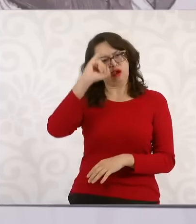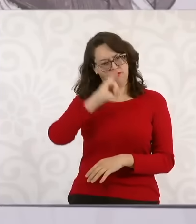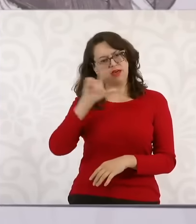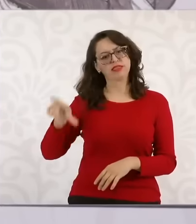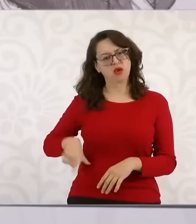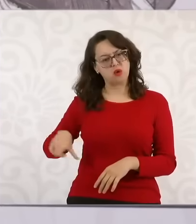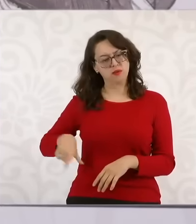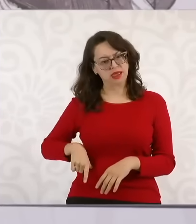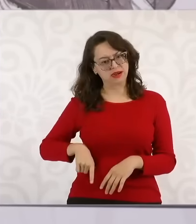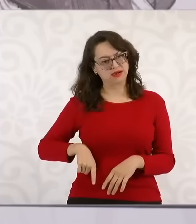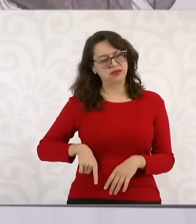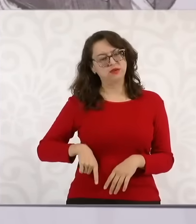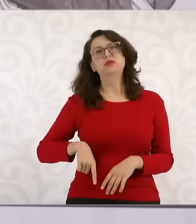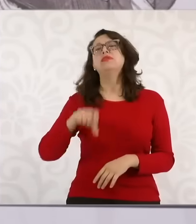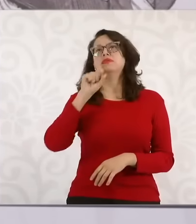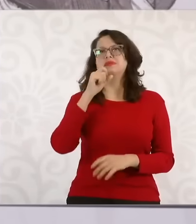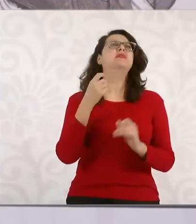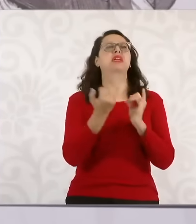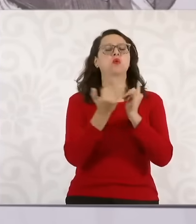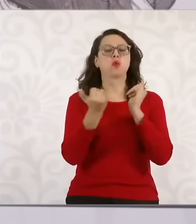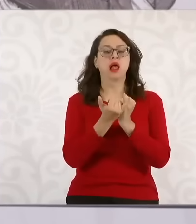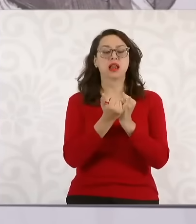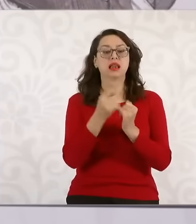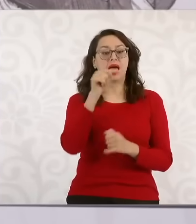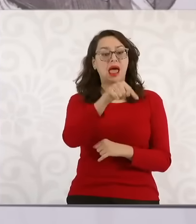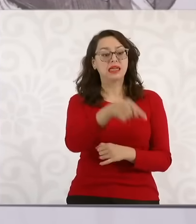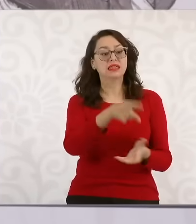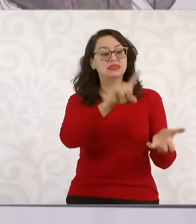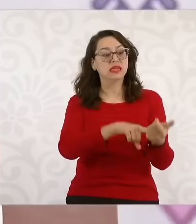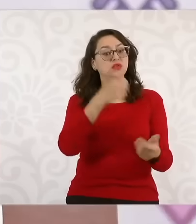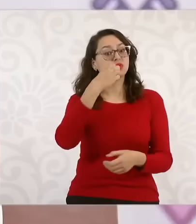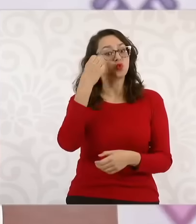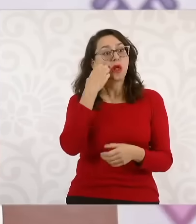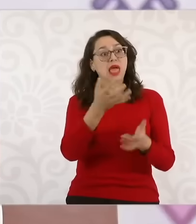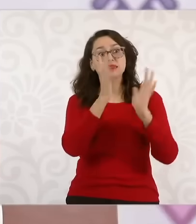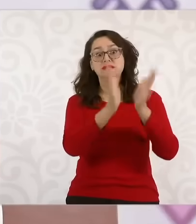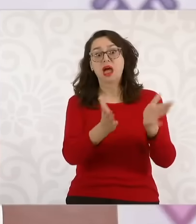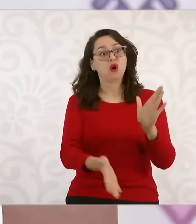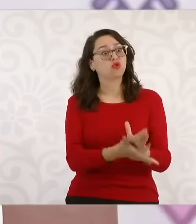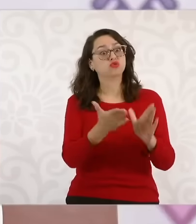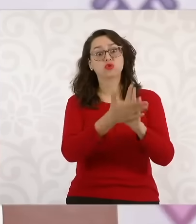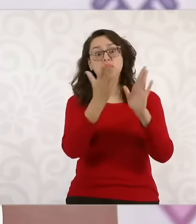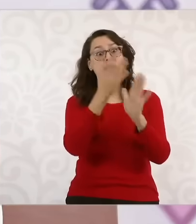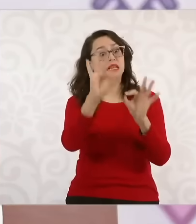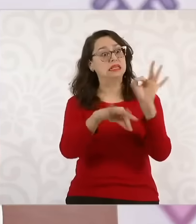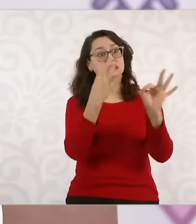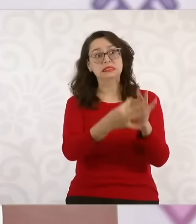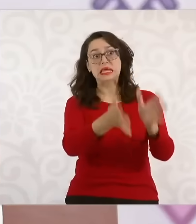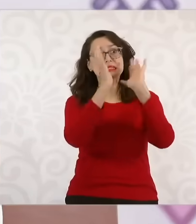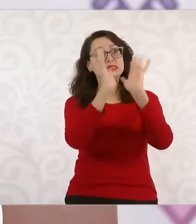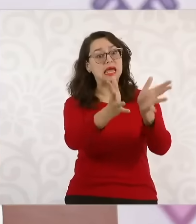Fíjense, de una escuela que está ahí hecha, terminada. Se hizo una consulta indígena, se